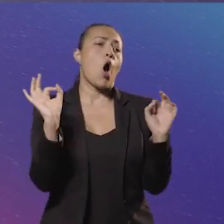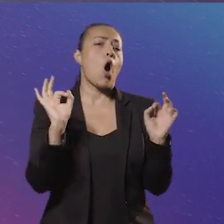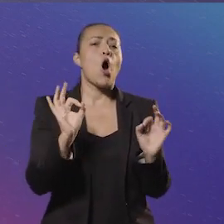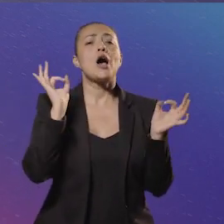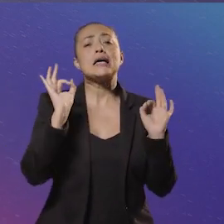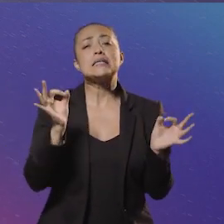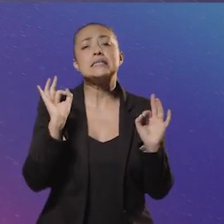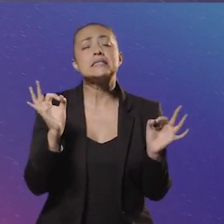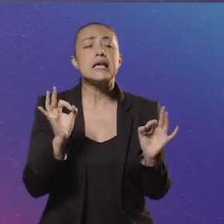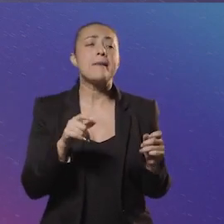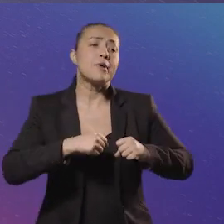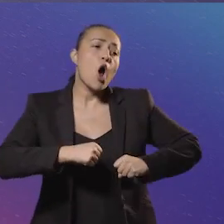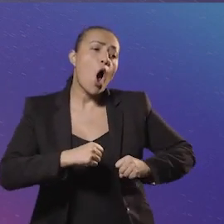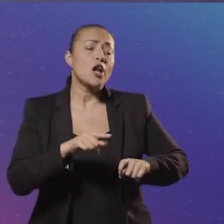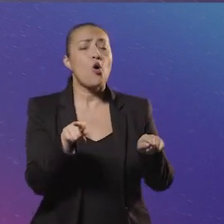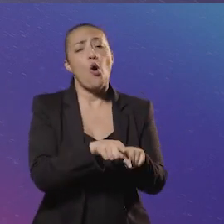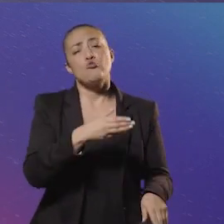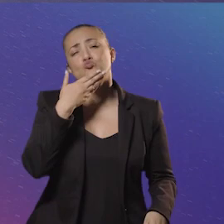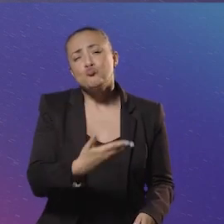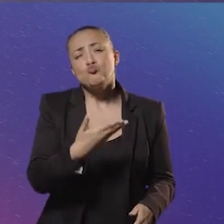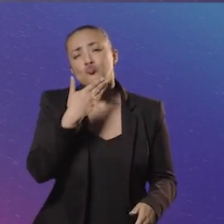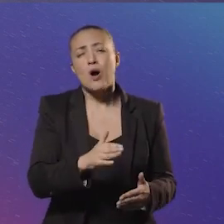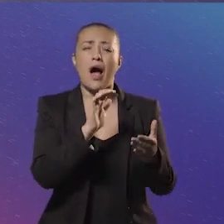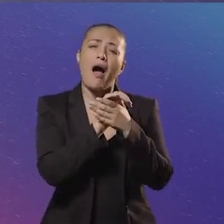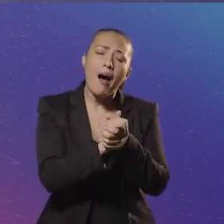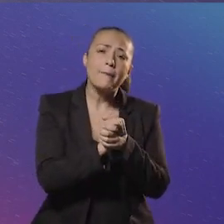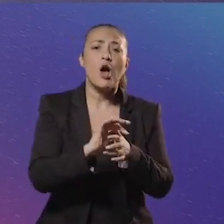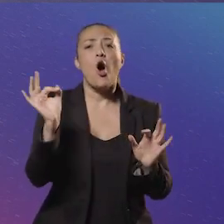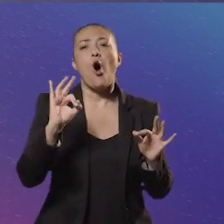o que siempre somos las mejores amigas, o que entonces si alguien quiere